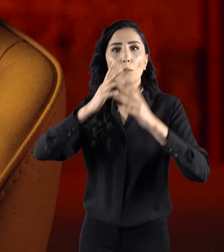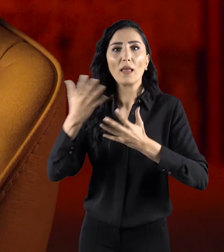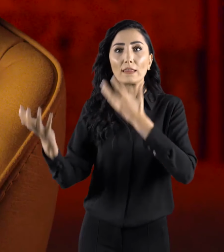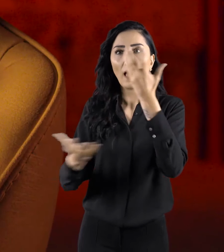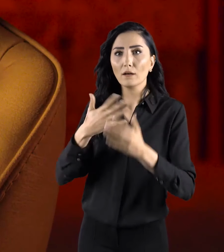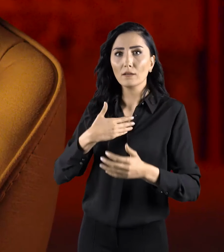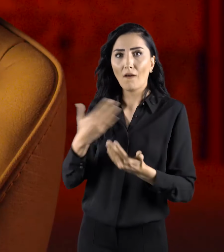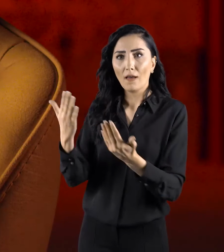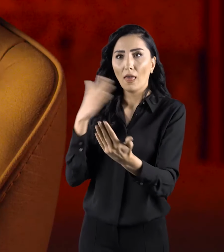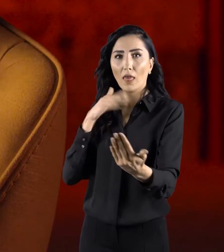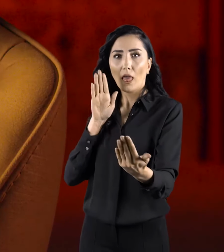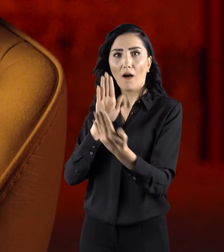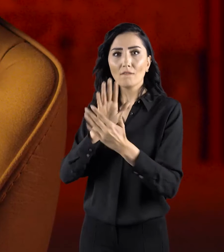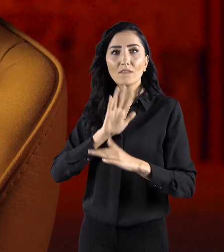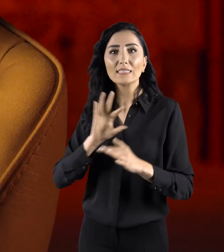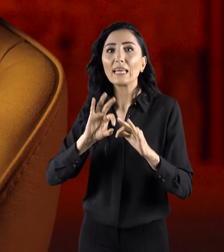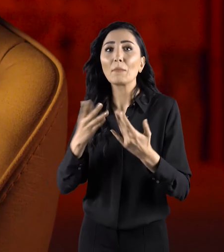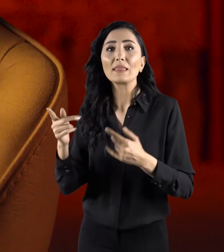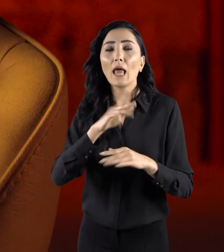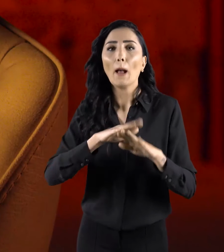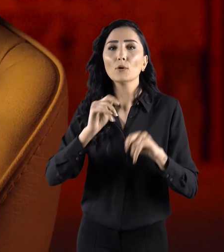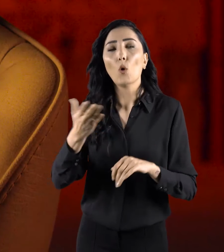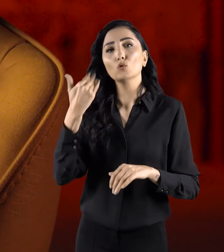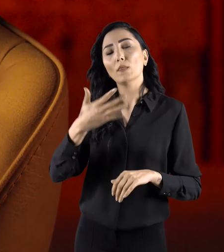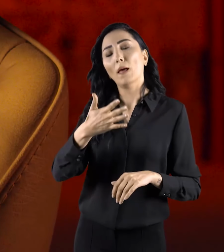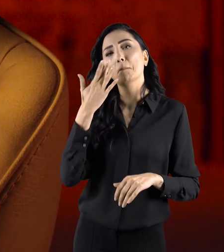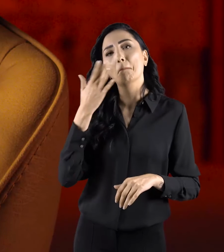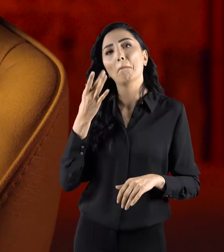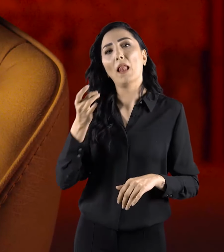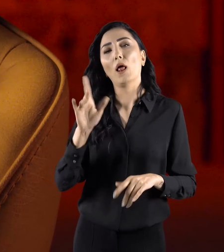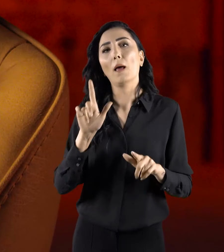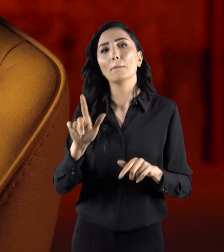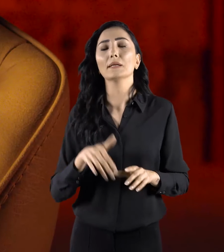yangını yaklaştığı anda kimin ne görev yapacağı da önceden belirlenmeli.